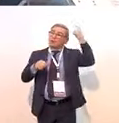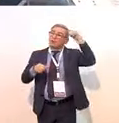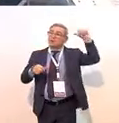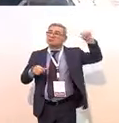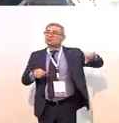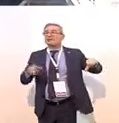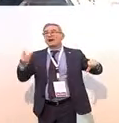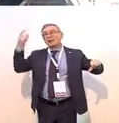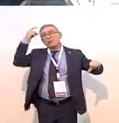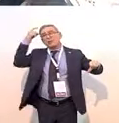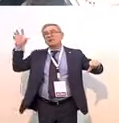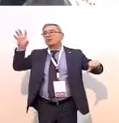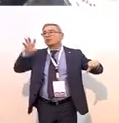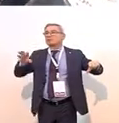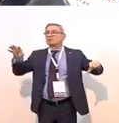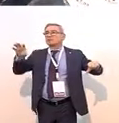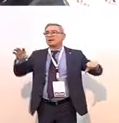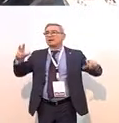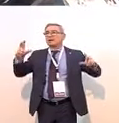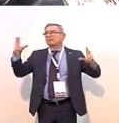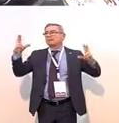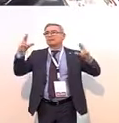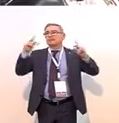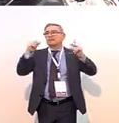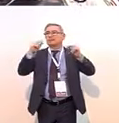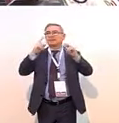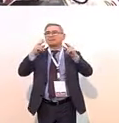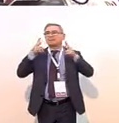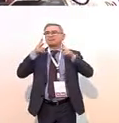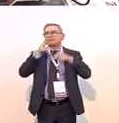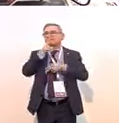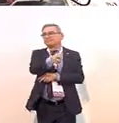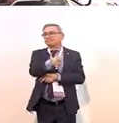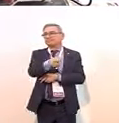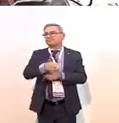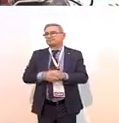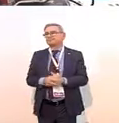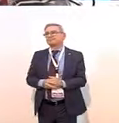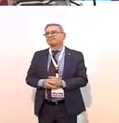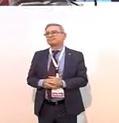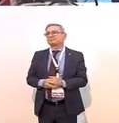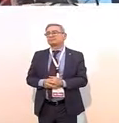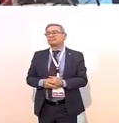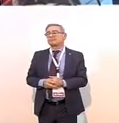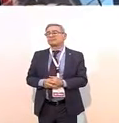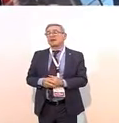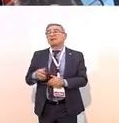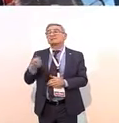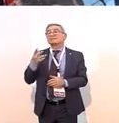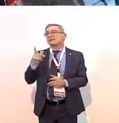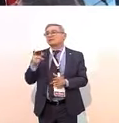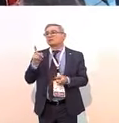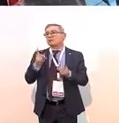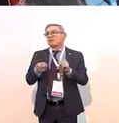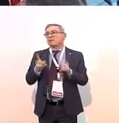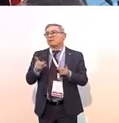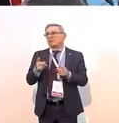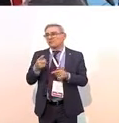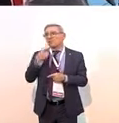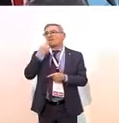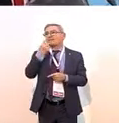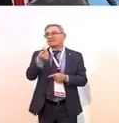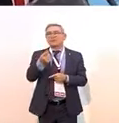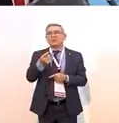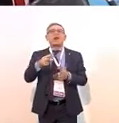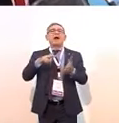riescono più a parlarsi. Quando non c’è la politica – ditelo ai tecnocrati, ditelo